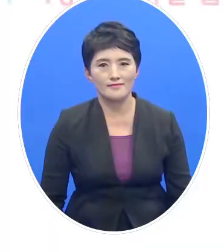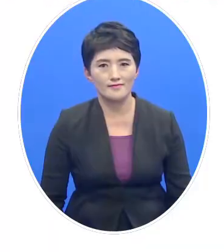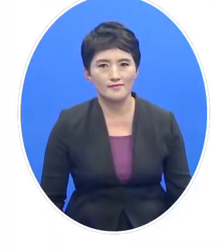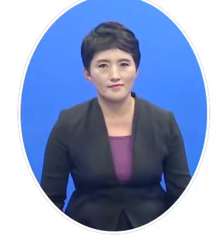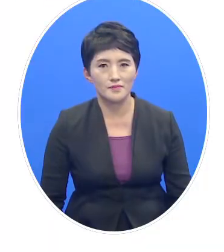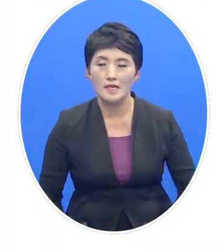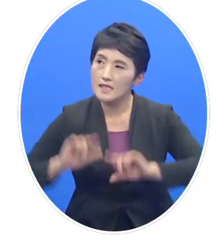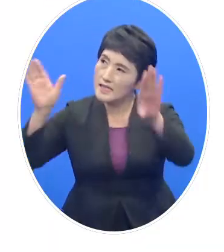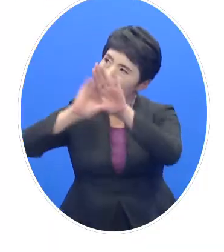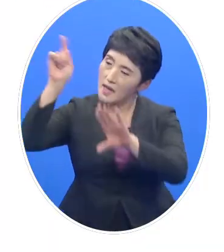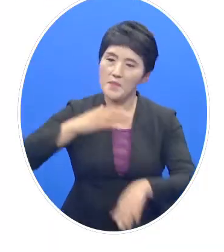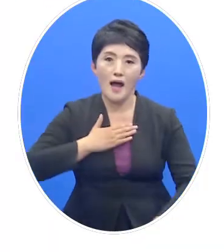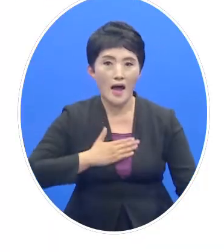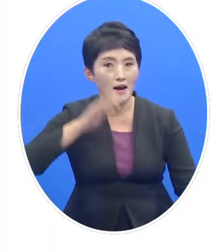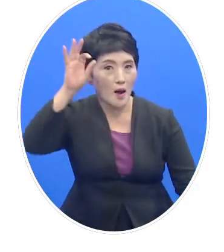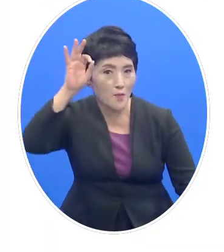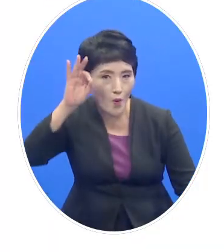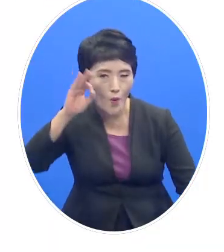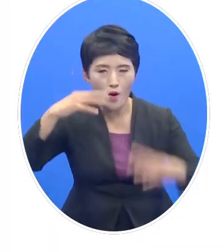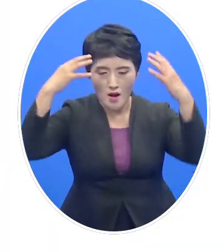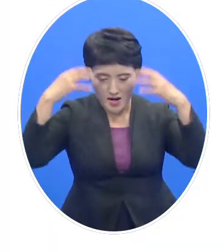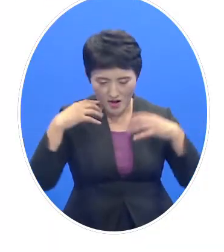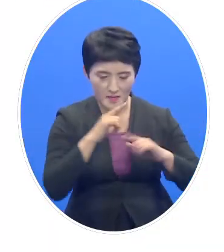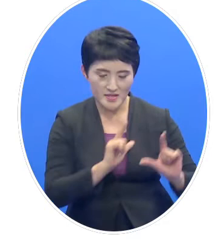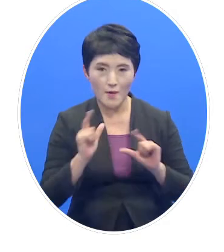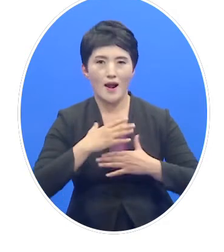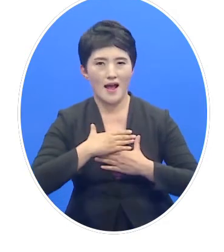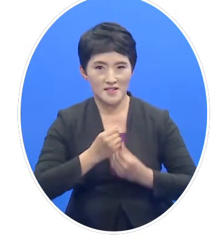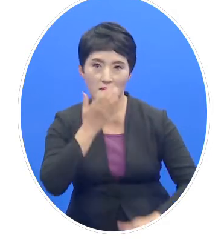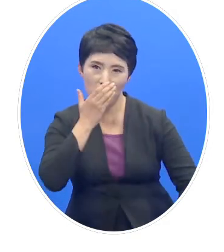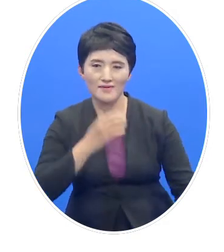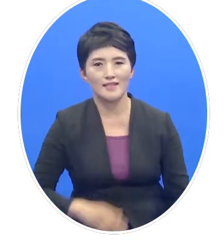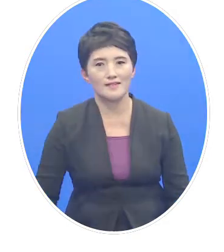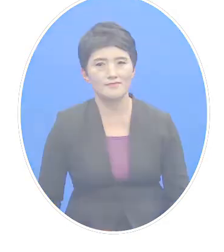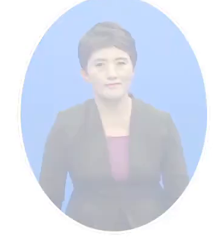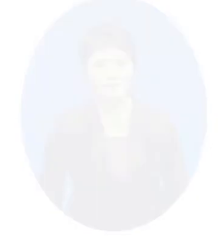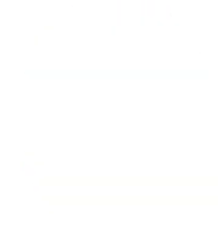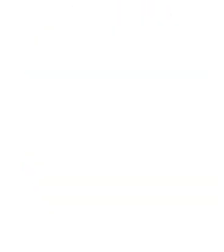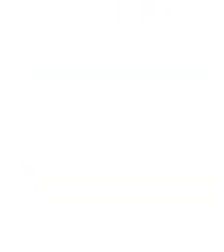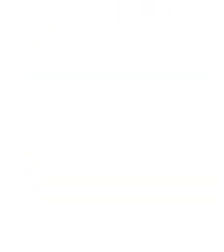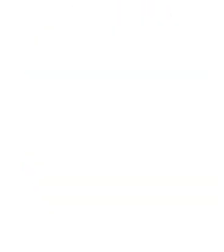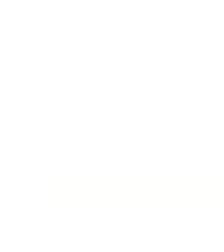기상정보를 확인하는 습관, 여름철 안전의 시작입니다 (자막) 기상청